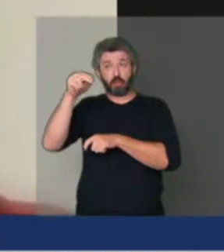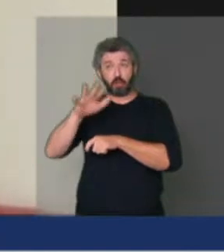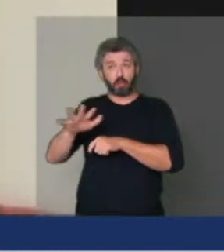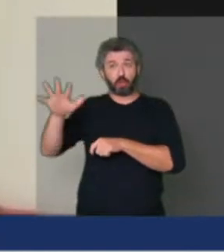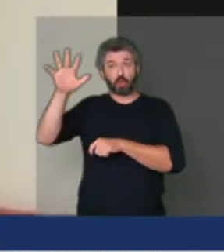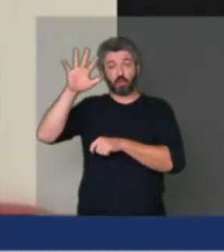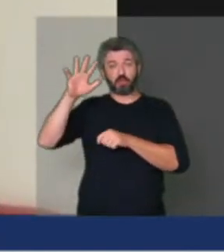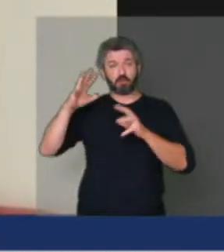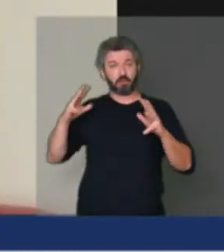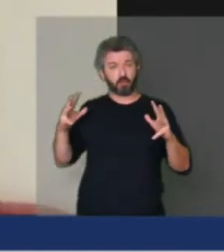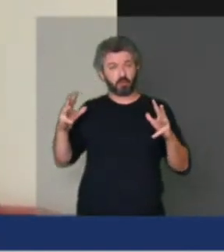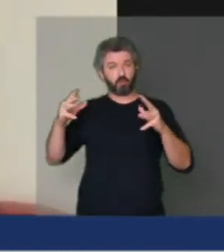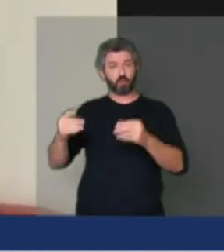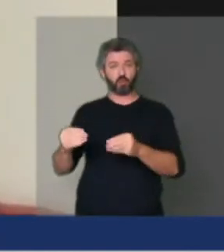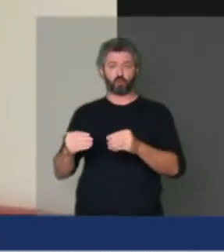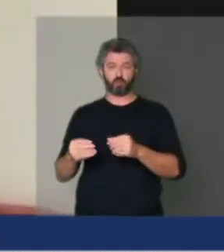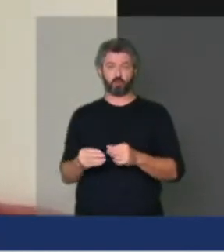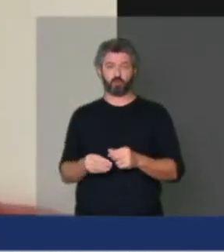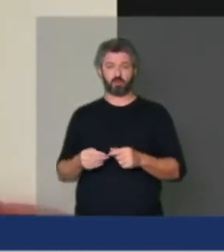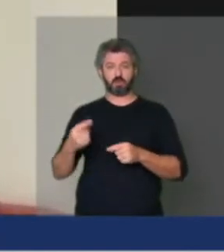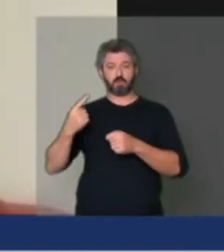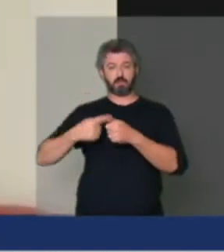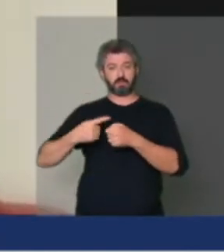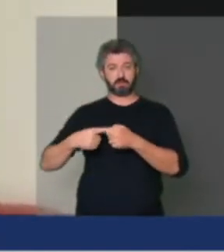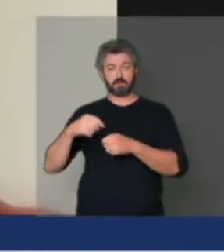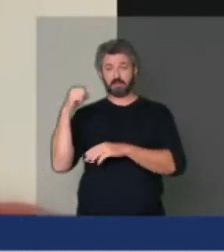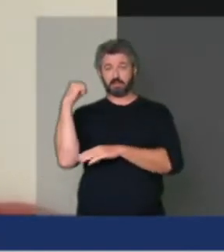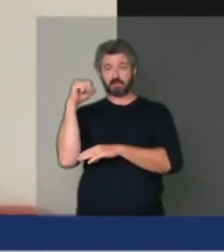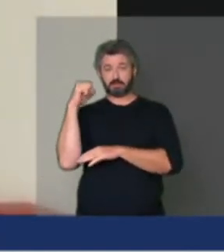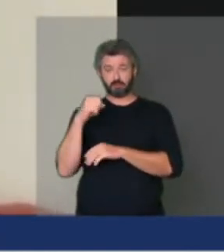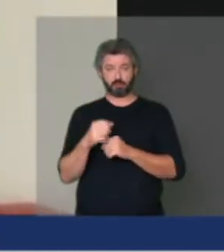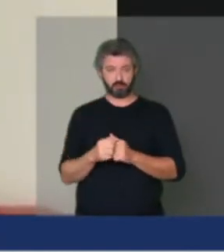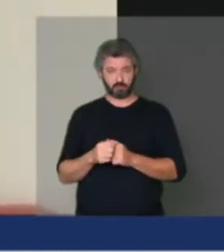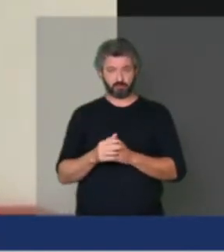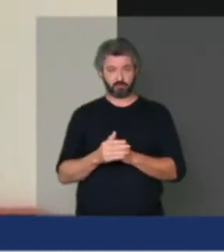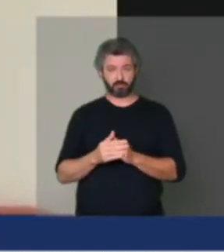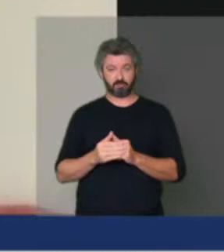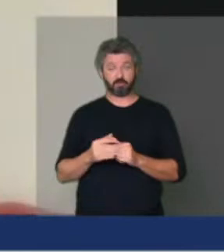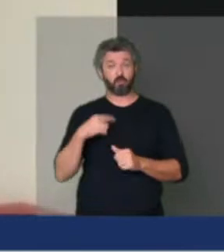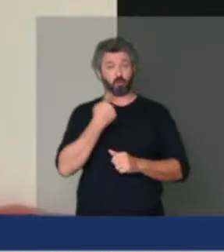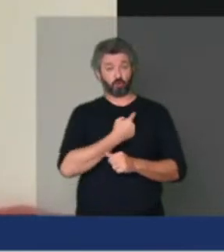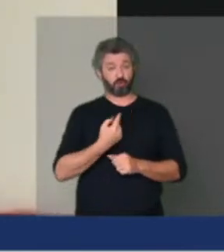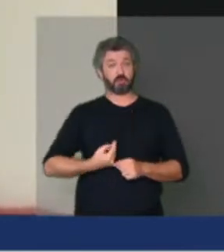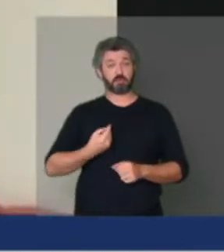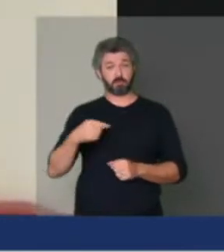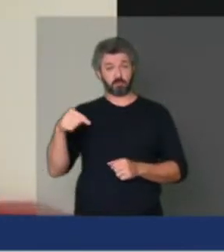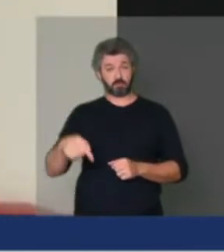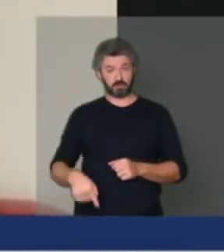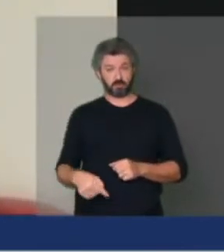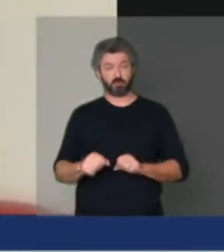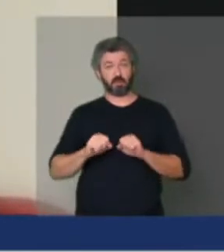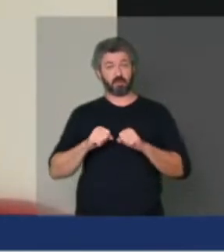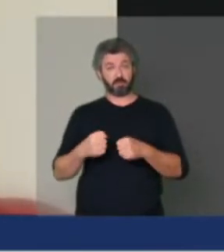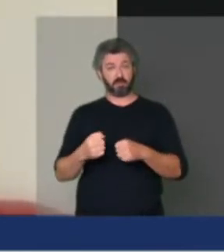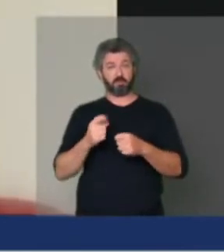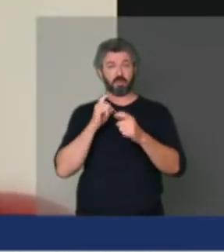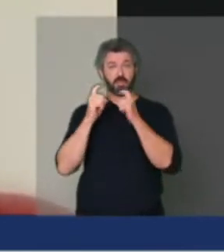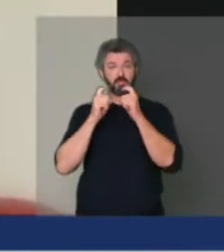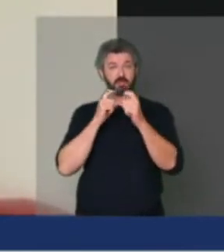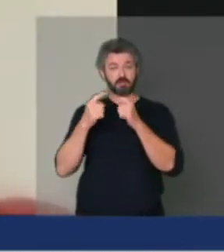MUNICÍPIOS SERGIPANOS. ESTAMOS AQUI PARA DEFENDER AS GESTÕES MUNICIPAIS, OS RECURSOS E UMA MELHOR DISTRIBUIÇÃO PARA OS